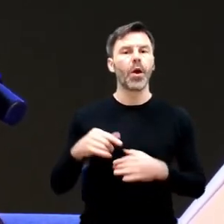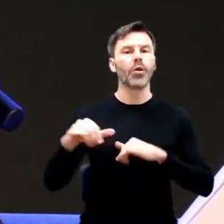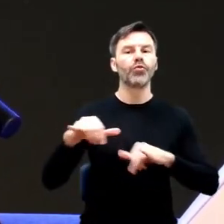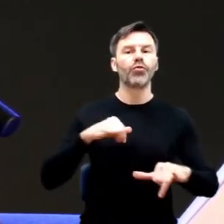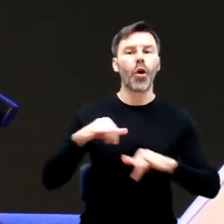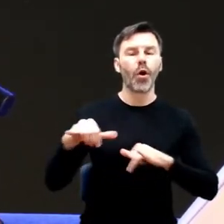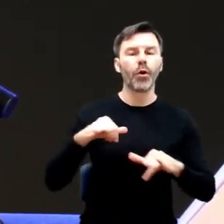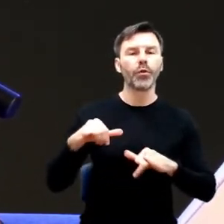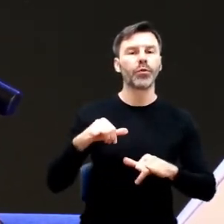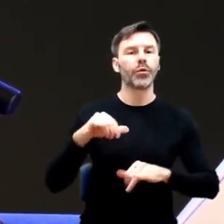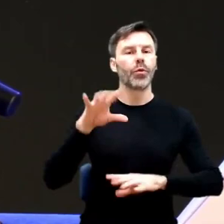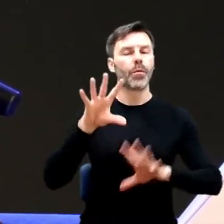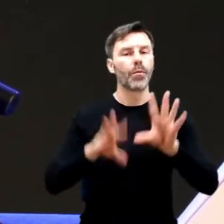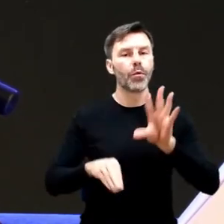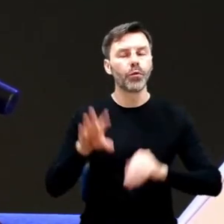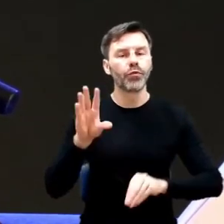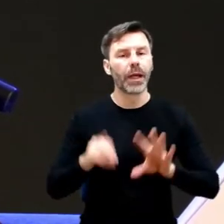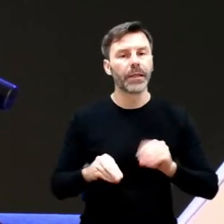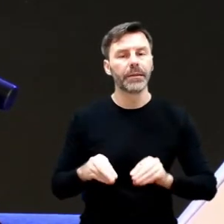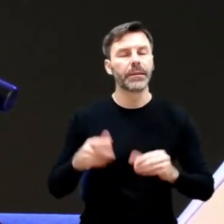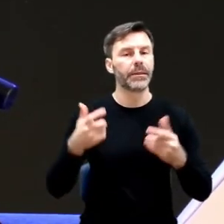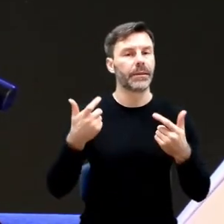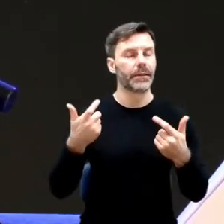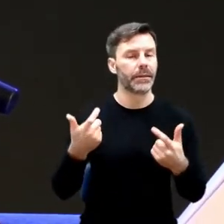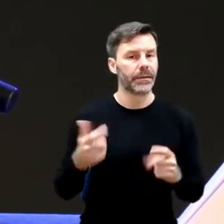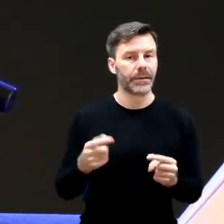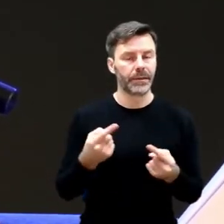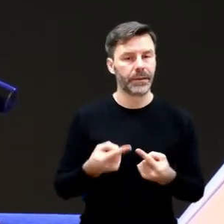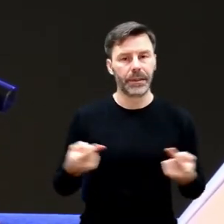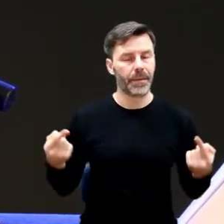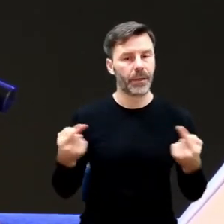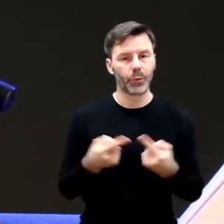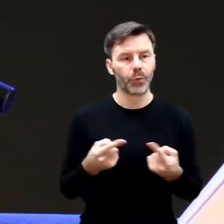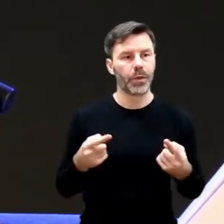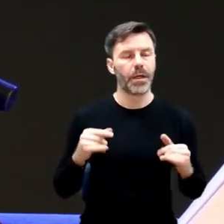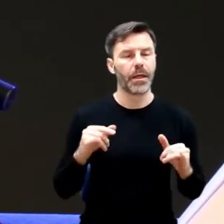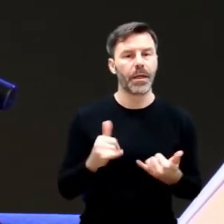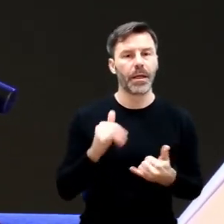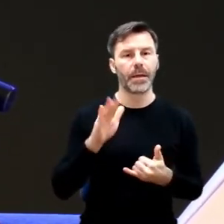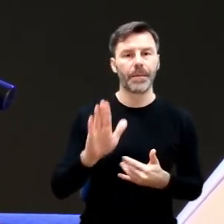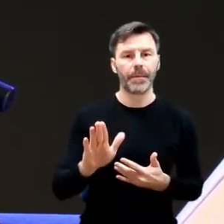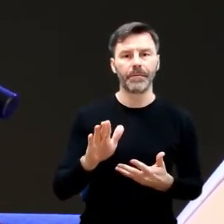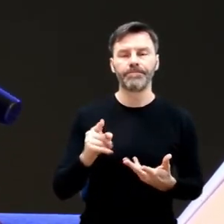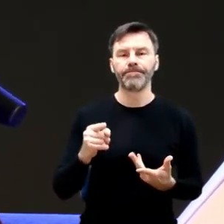budżetowego nijak się miała do zapotrzebowania, które zgłaszały samorządy